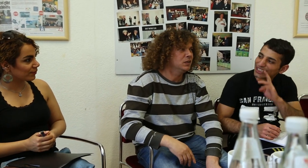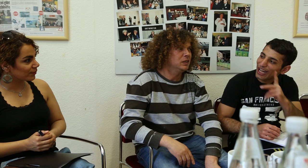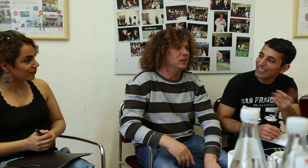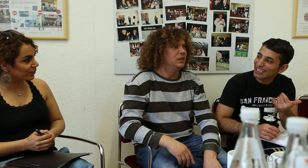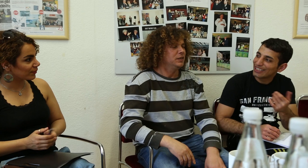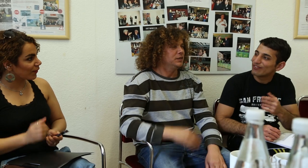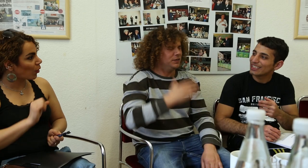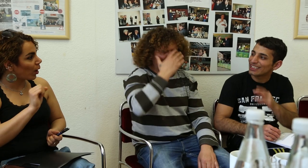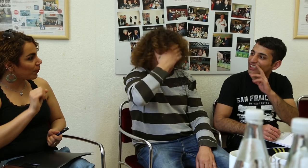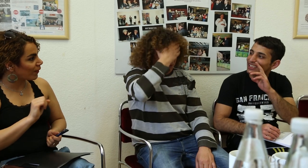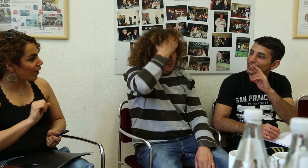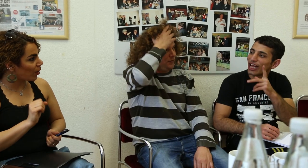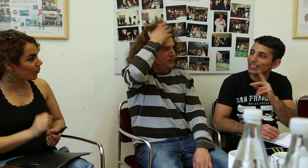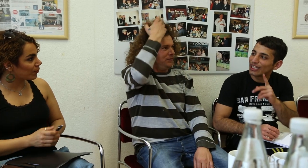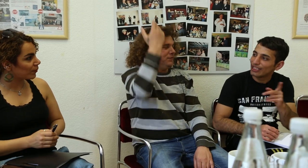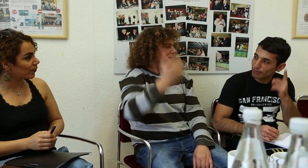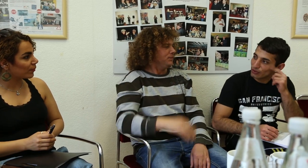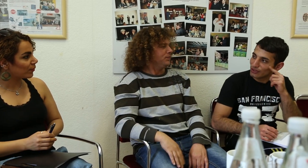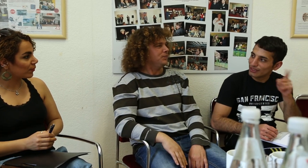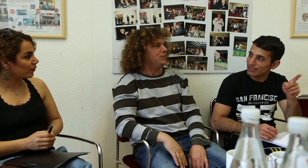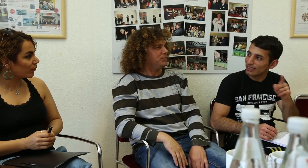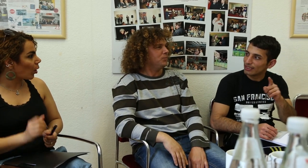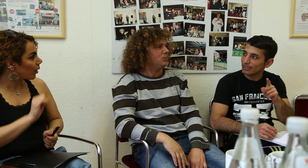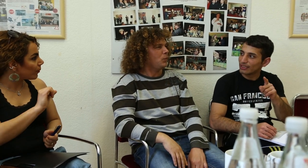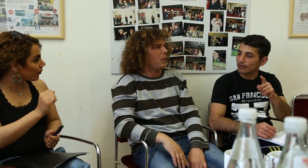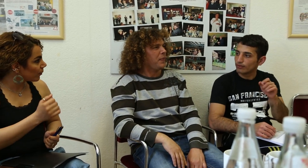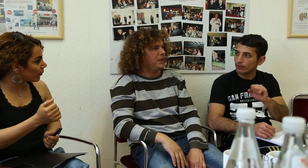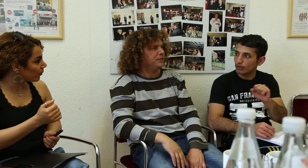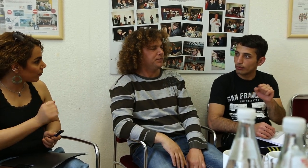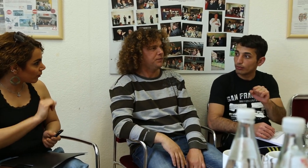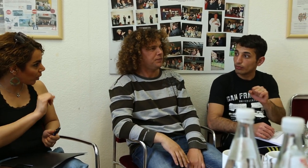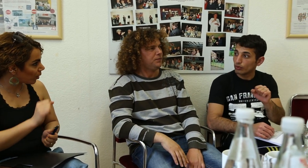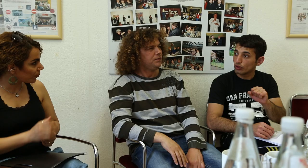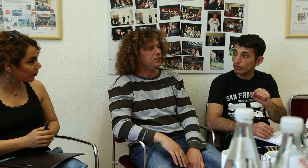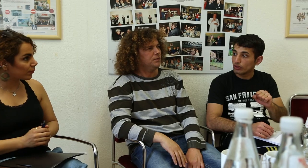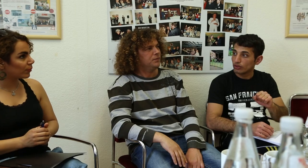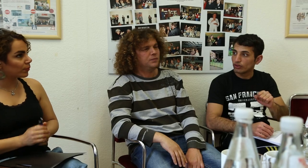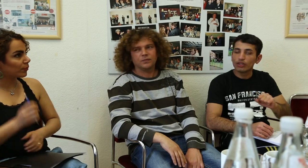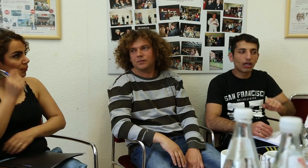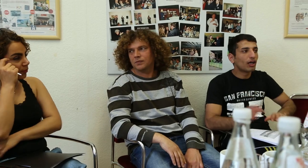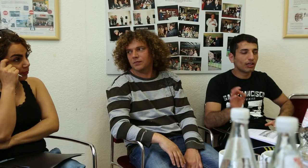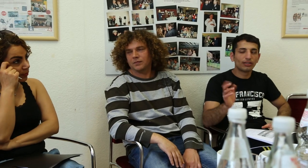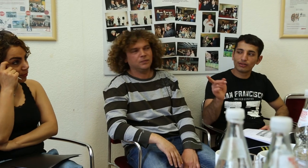Was… warum